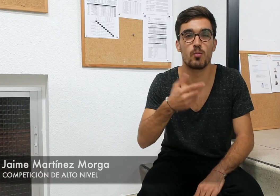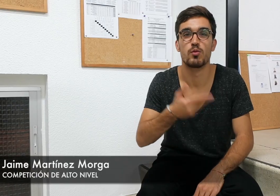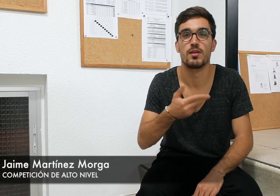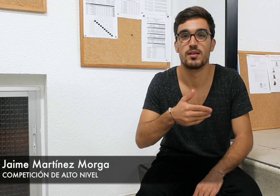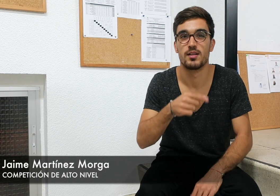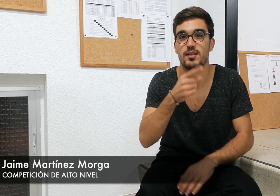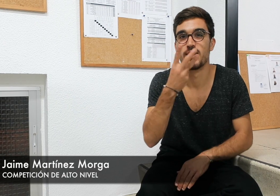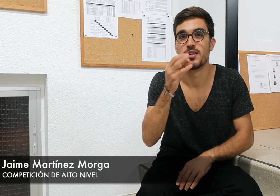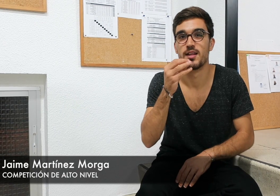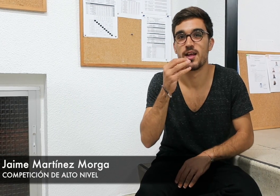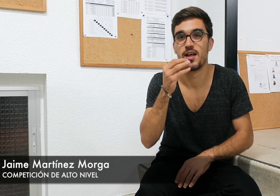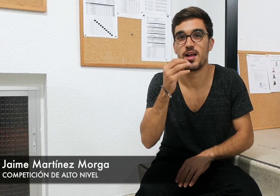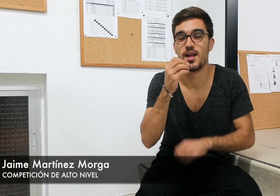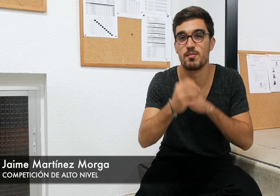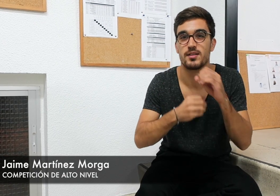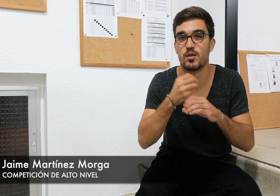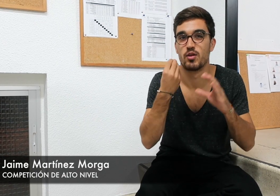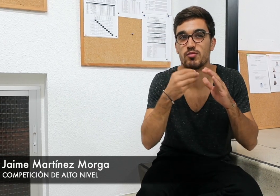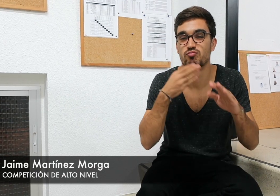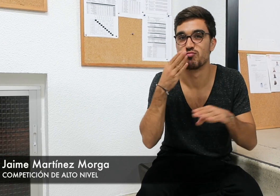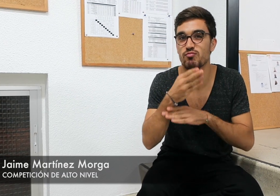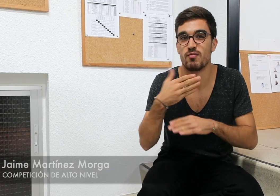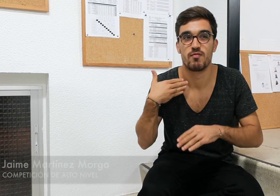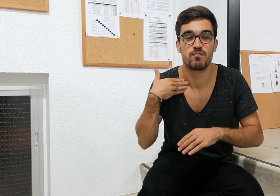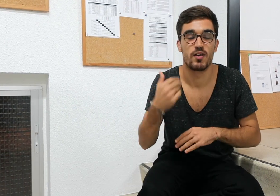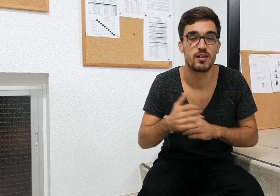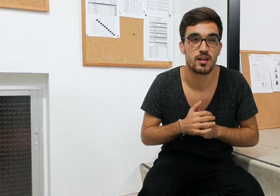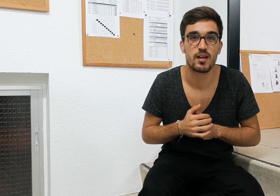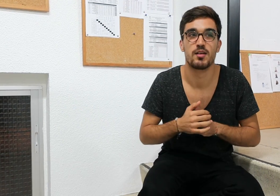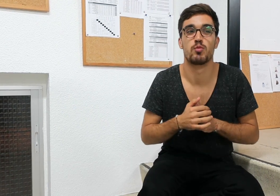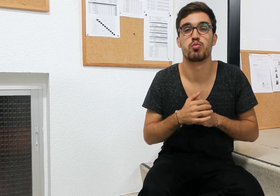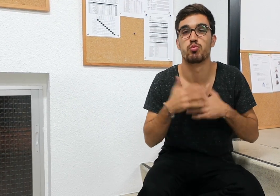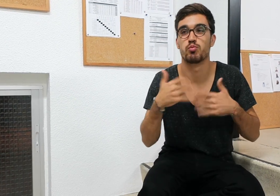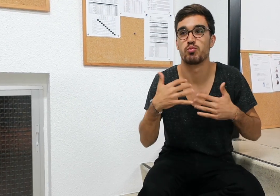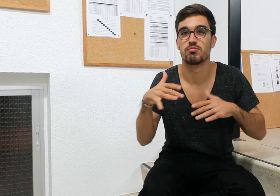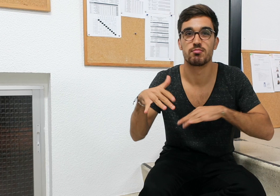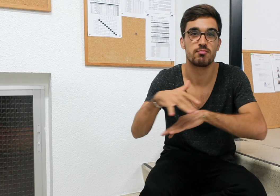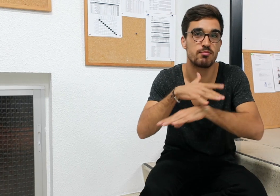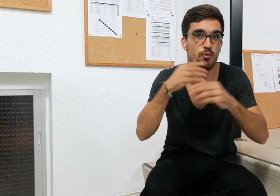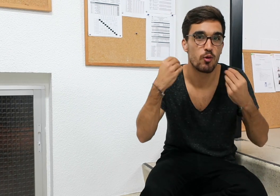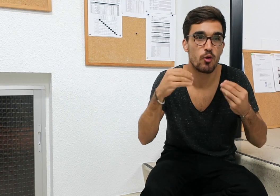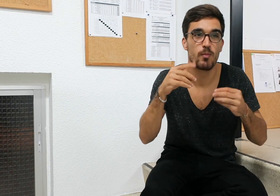Hoy era un día muy importante, que era el 30 aniversario de CJS-CNSE, y habían muchos/as jóvenes